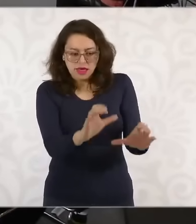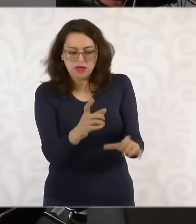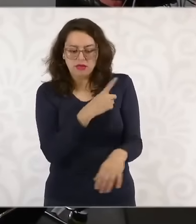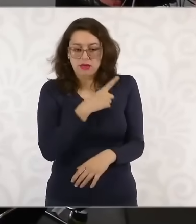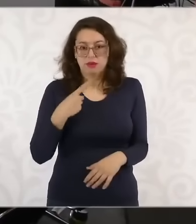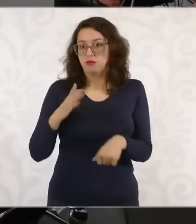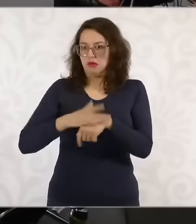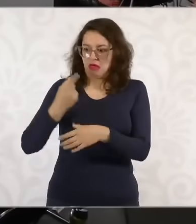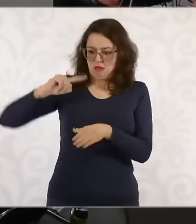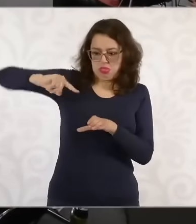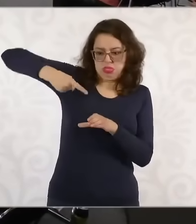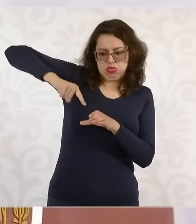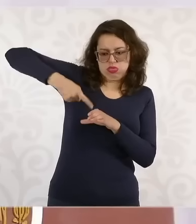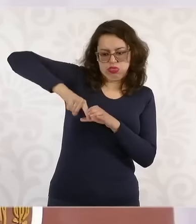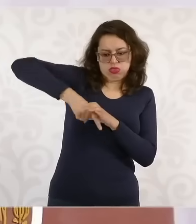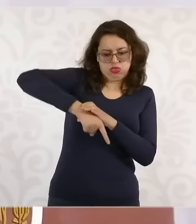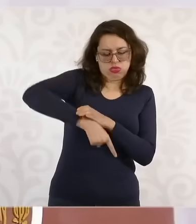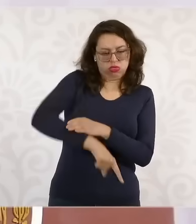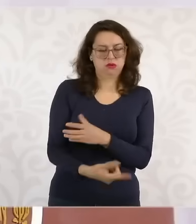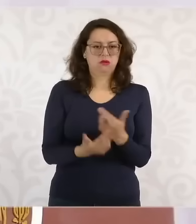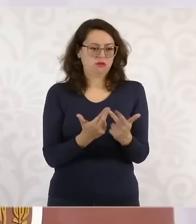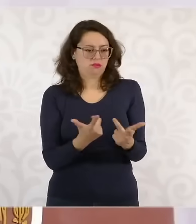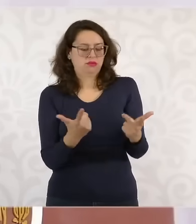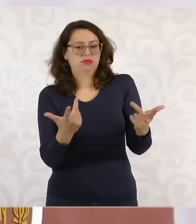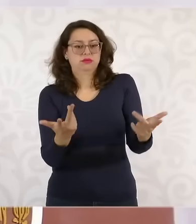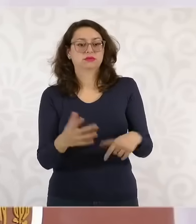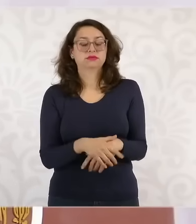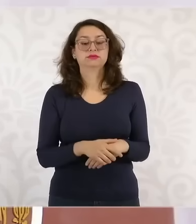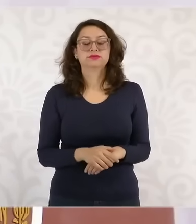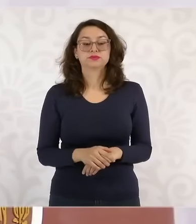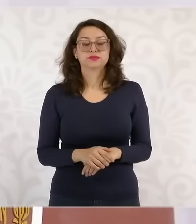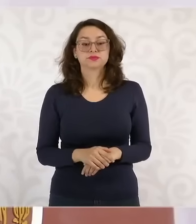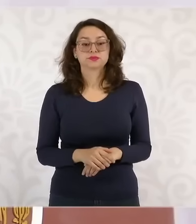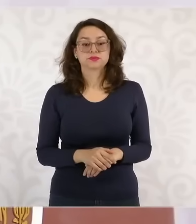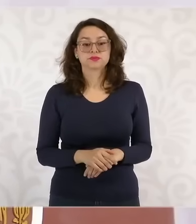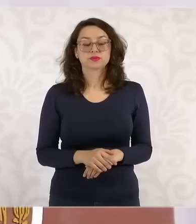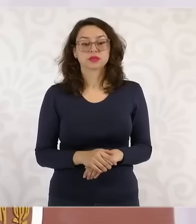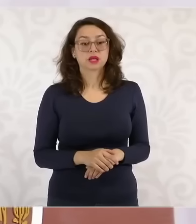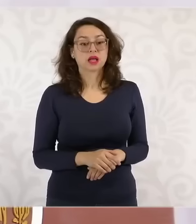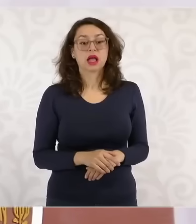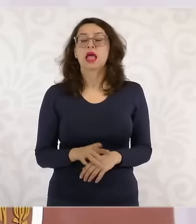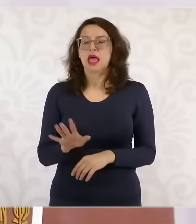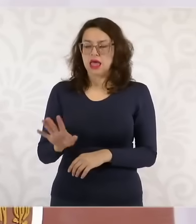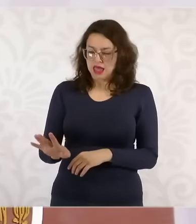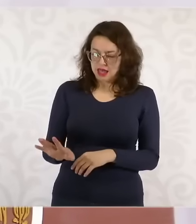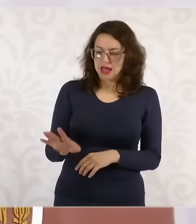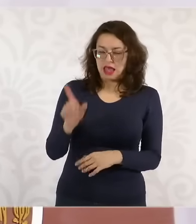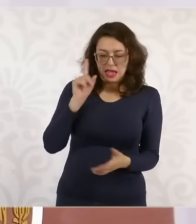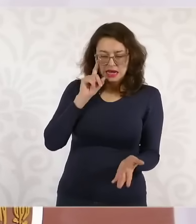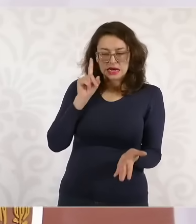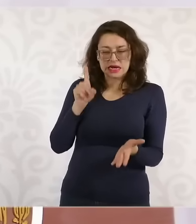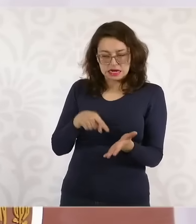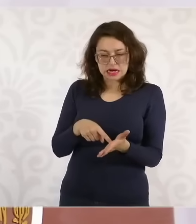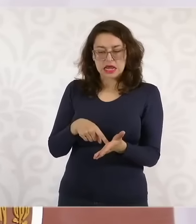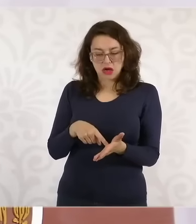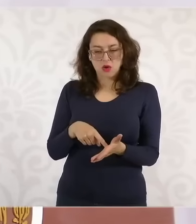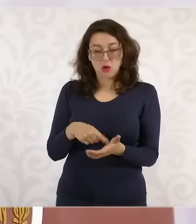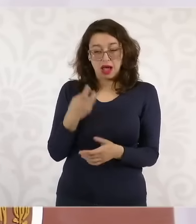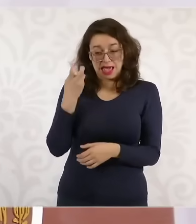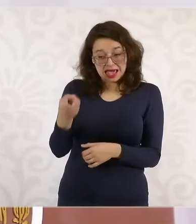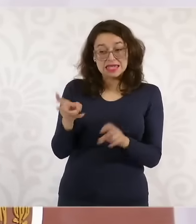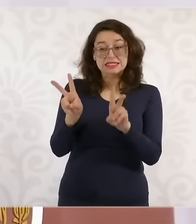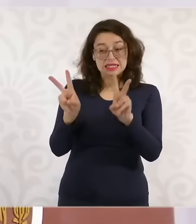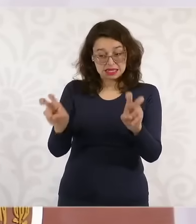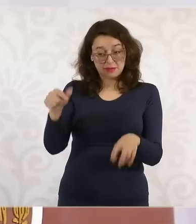parece que el el tema sobre la Ciudad de México lo deben valorar en esta en esta ciudad, el gobierno